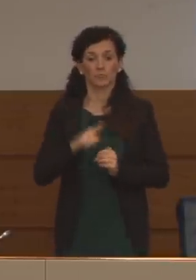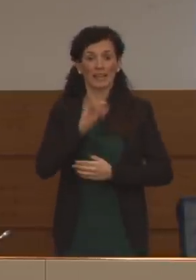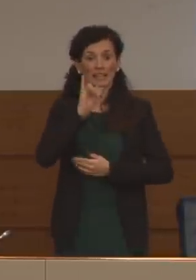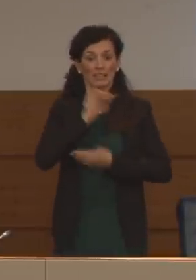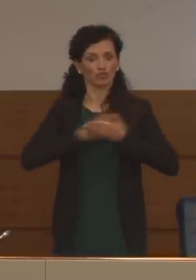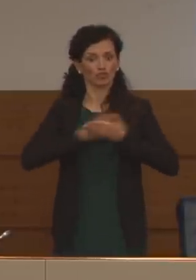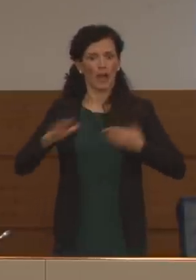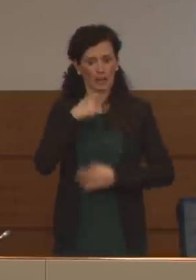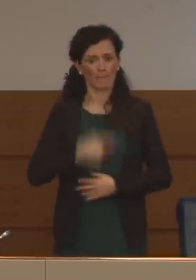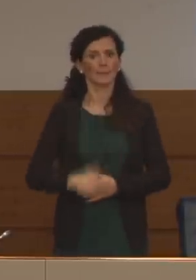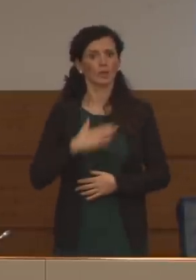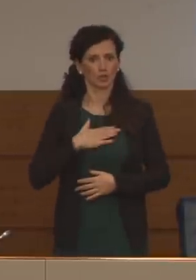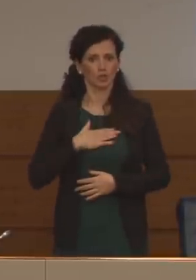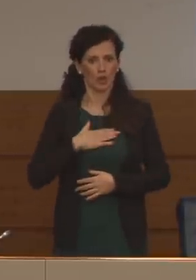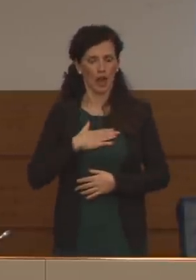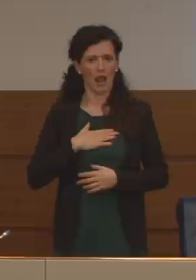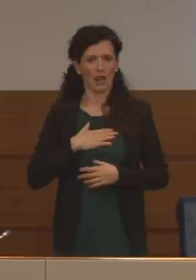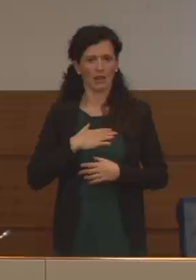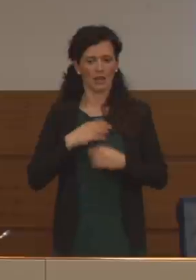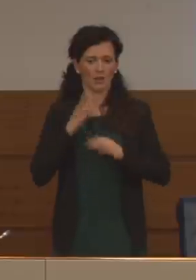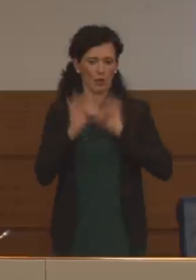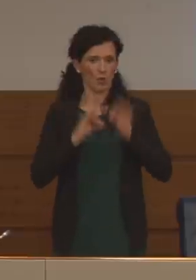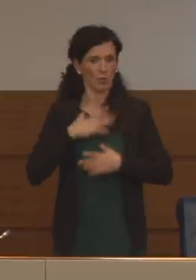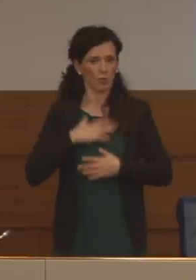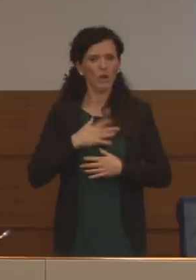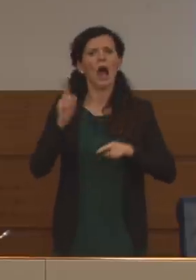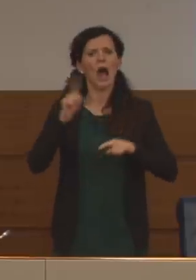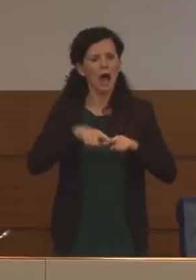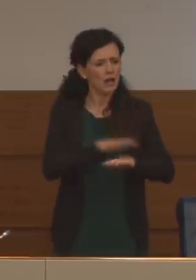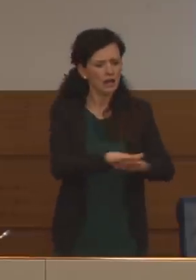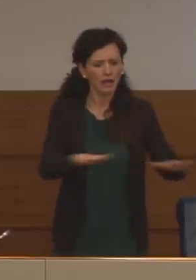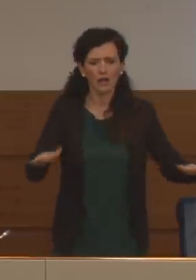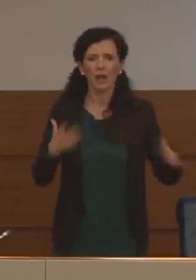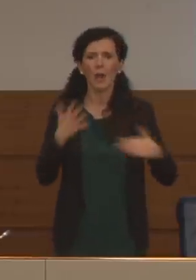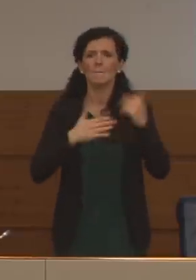importante un'igiene degli ambienti dove appoggiamo le nostre mani. In alcuni